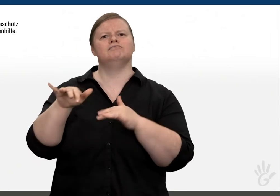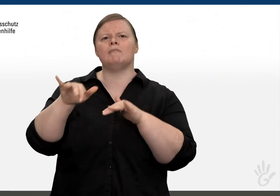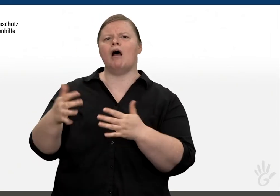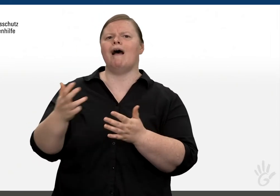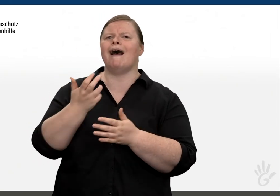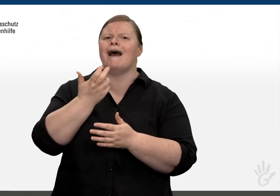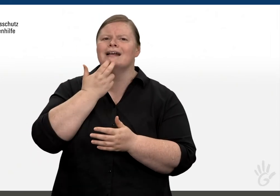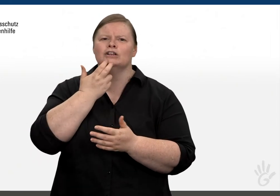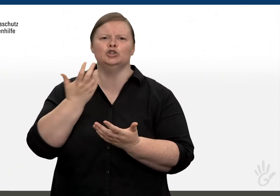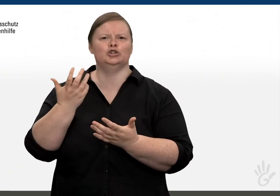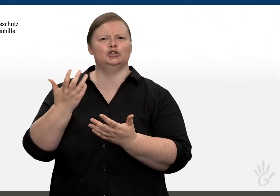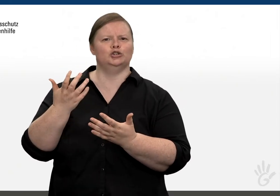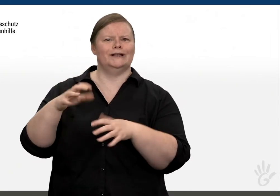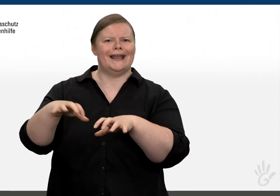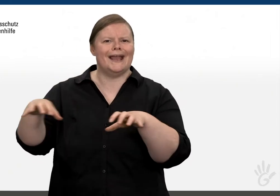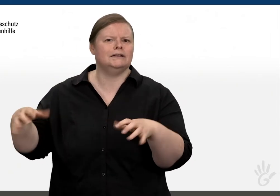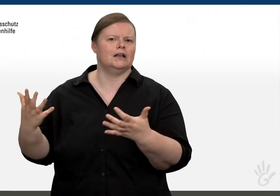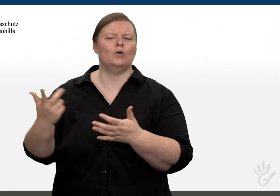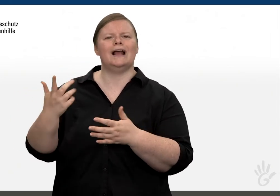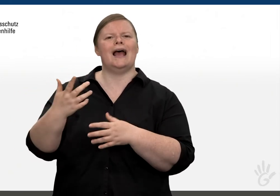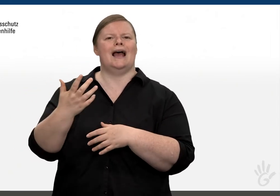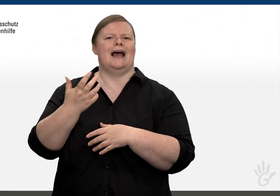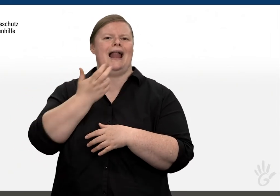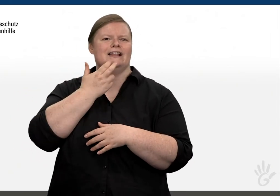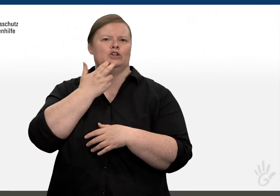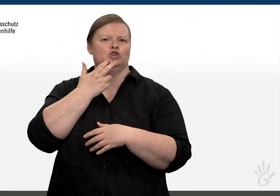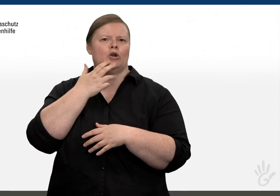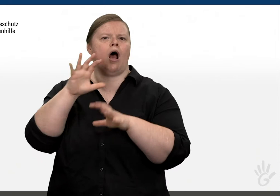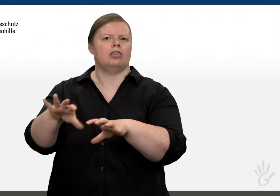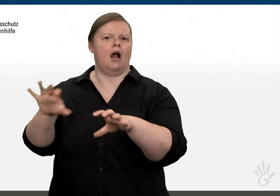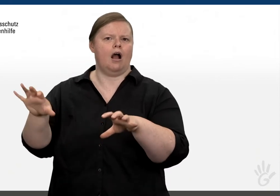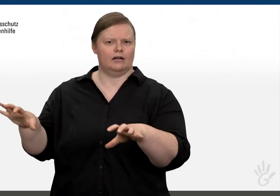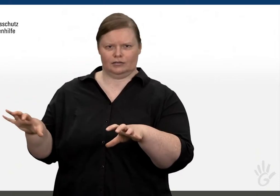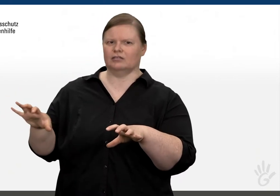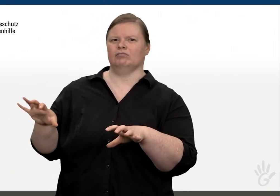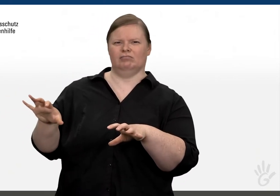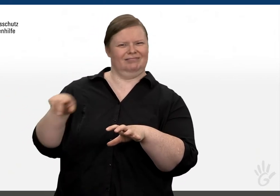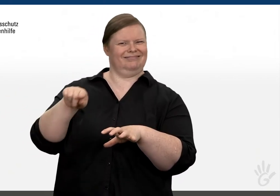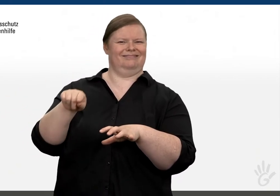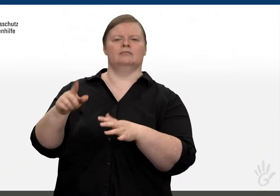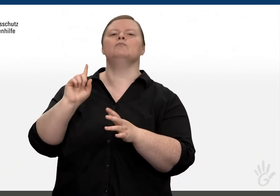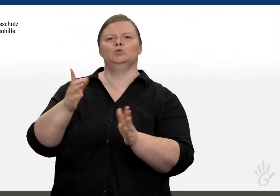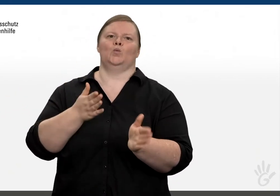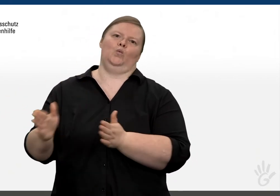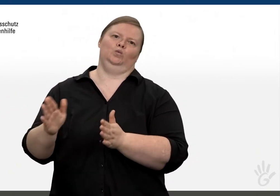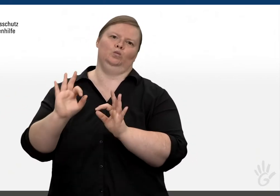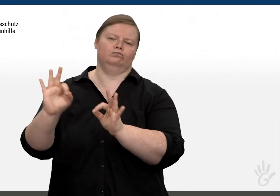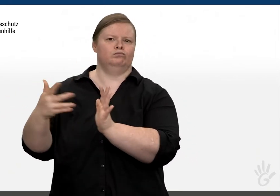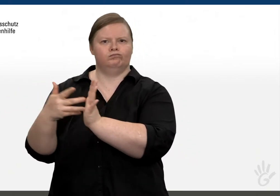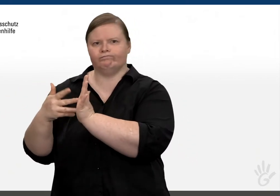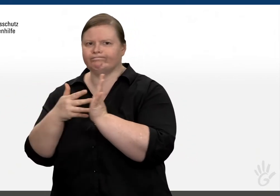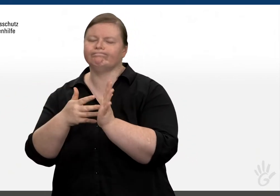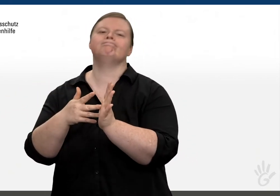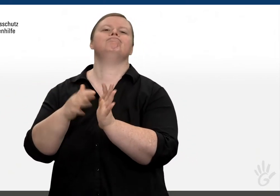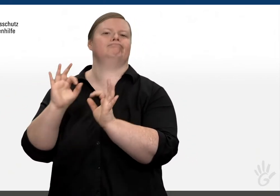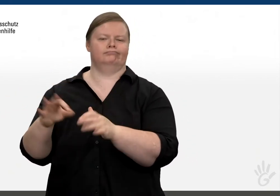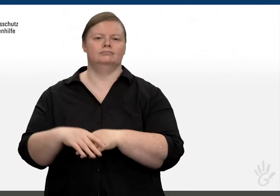elektrischen Geräte und Anlagen im Haus in Ordnung sind.